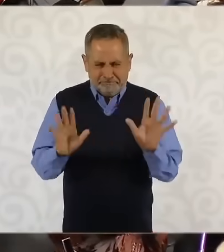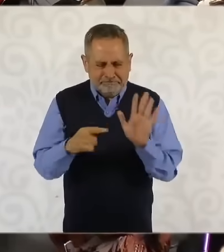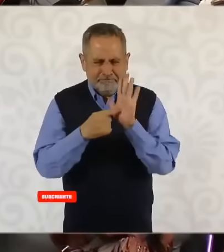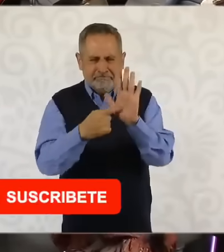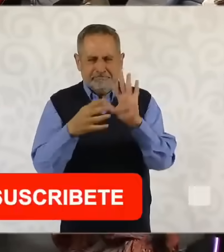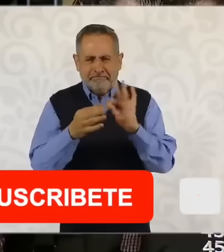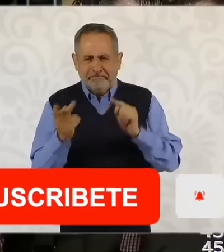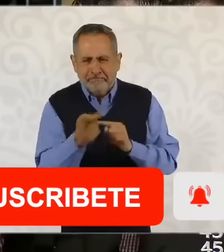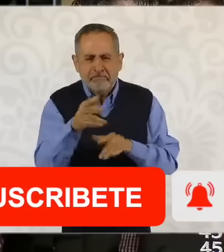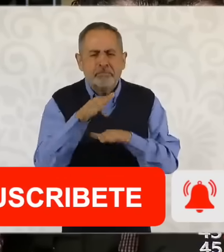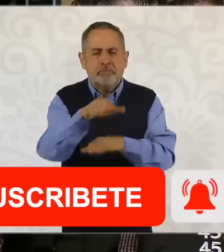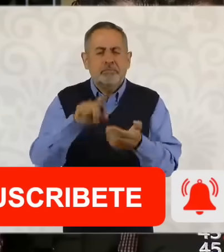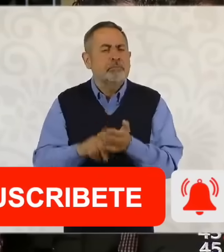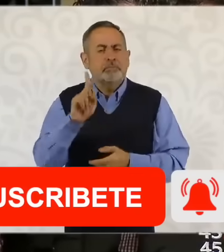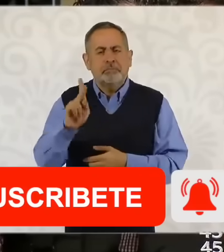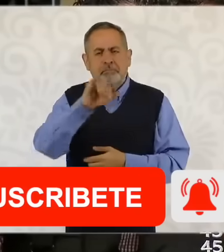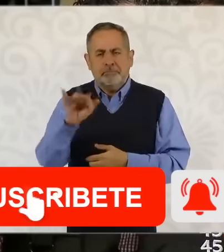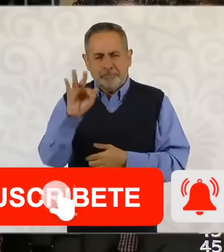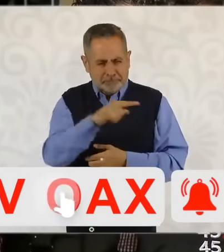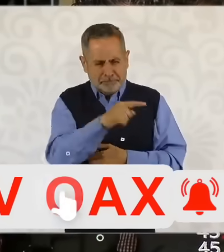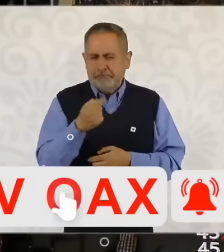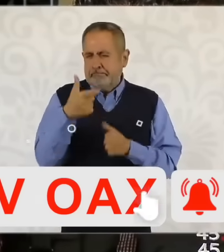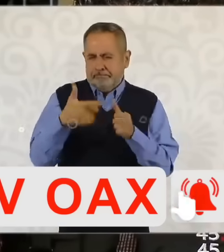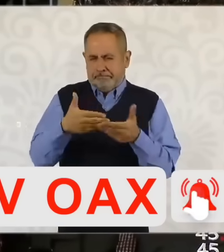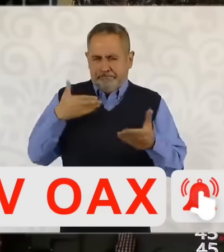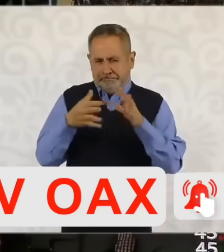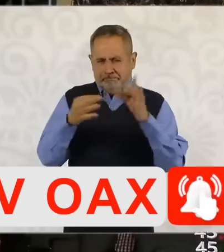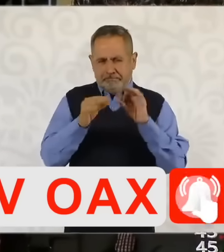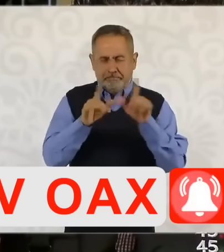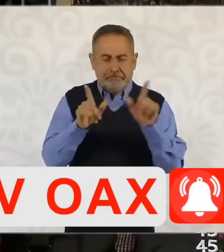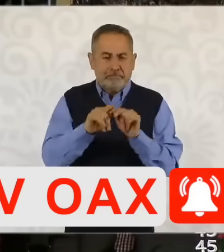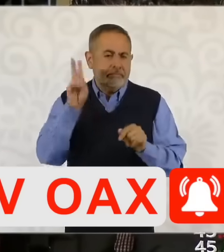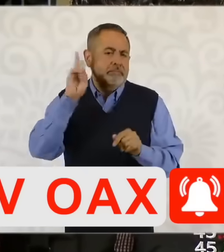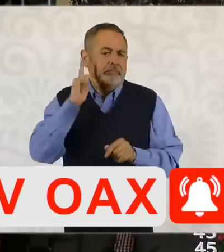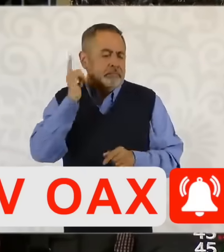a preguntar sobre el poder judicial y este ahí va espero que se oiga cargo así es que es para